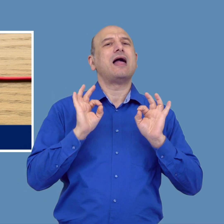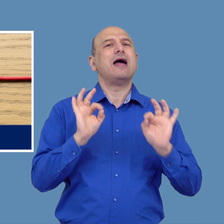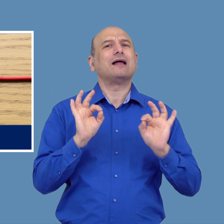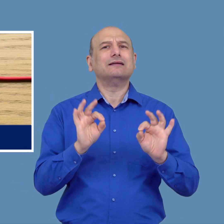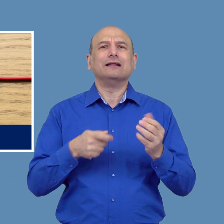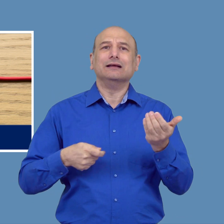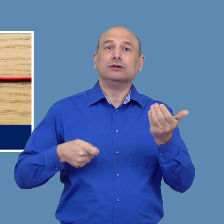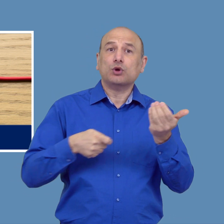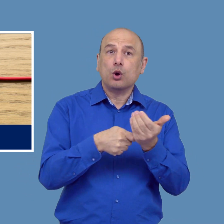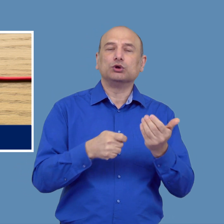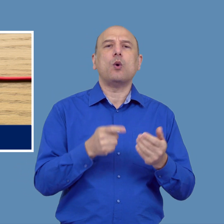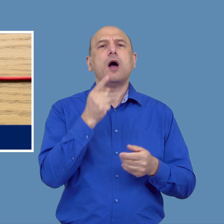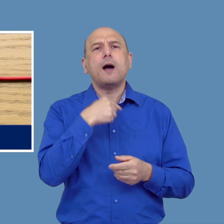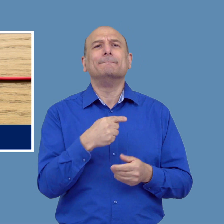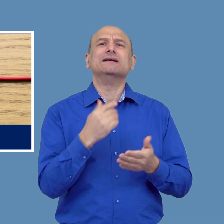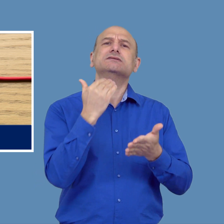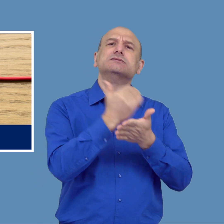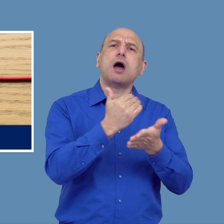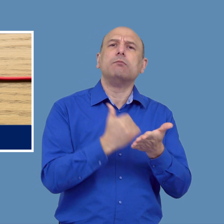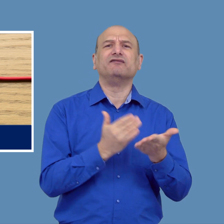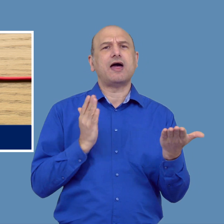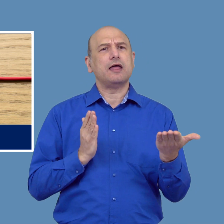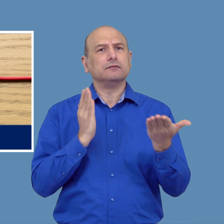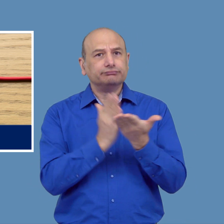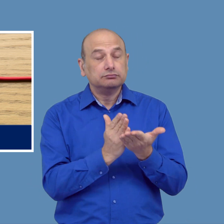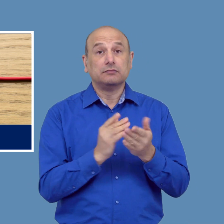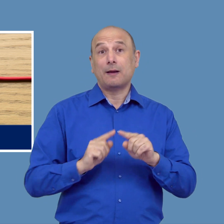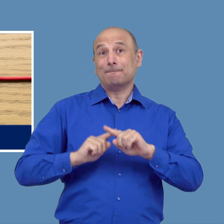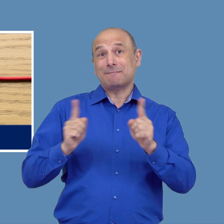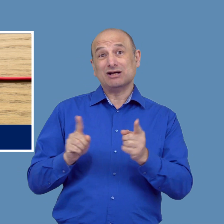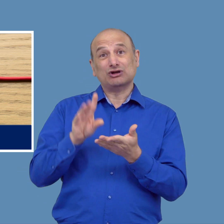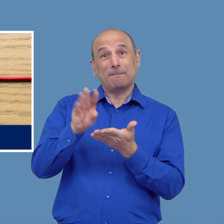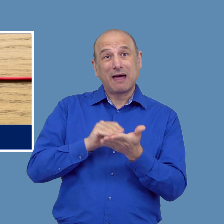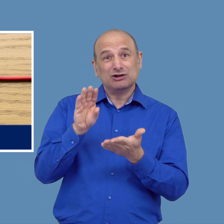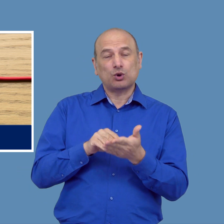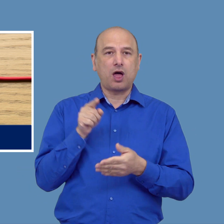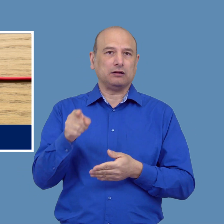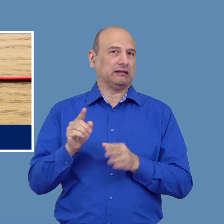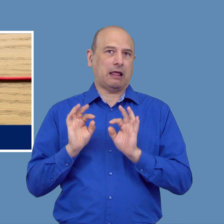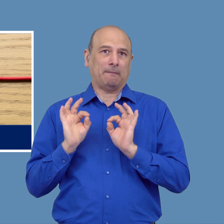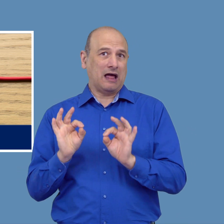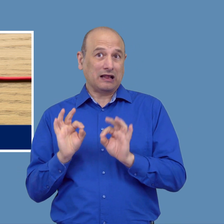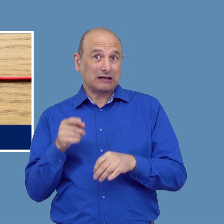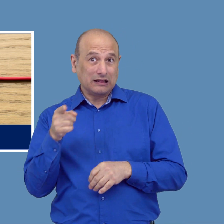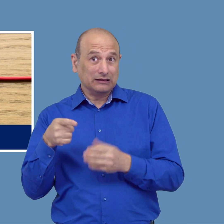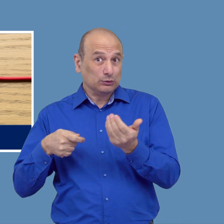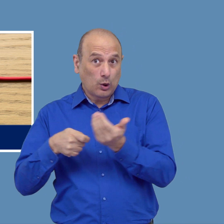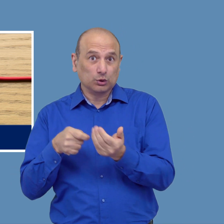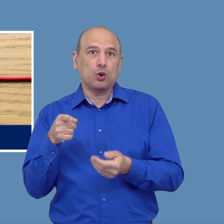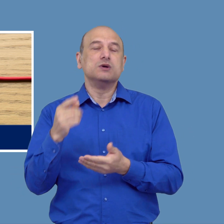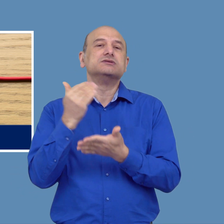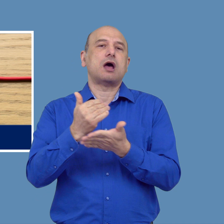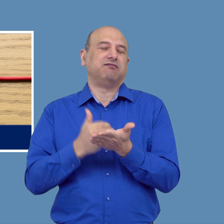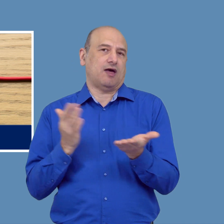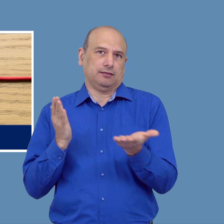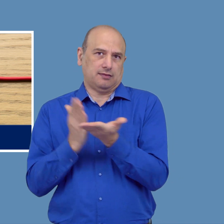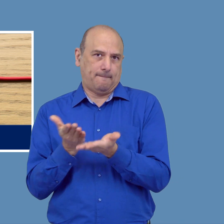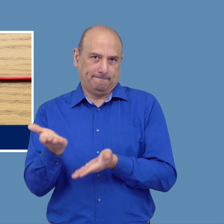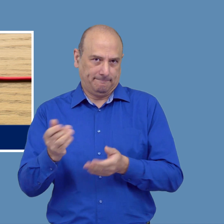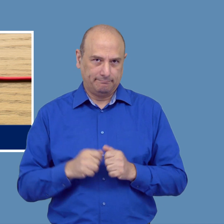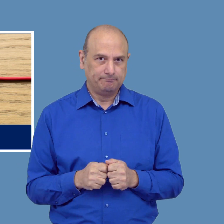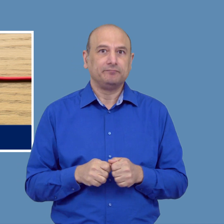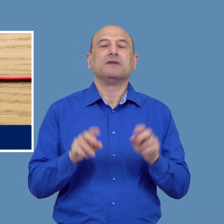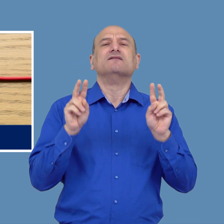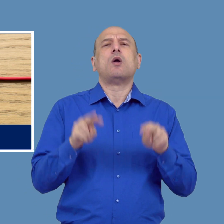Az utángyártott akkumulátortöltők nem feleltek meg a szabványnak.